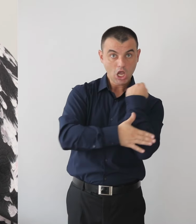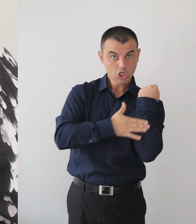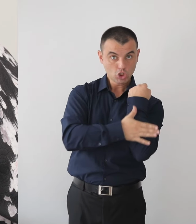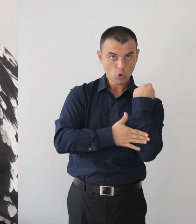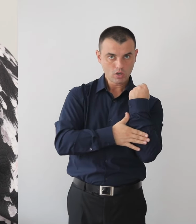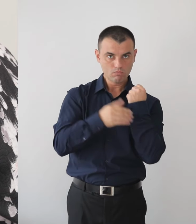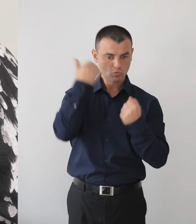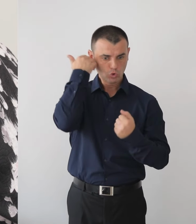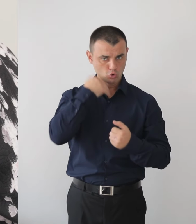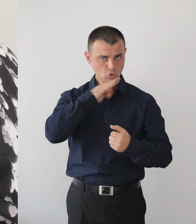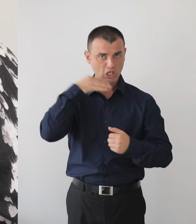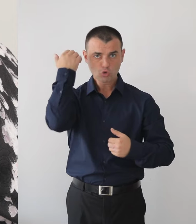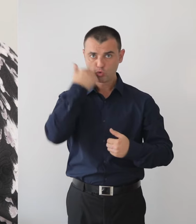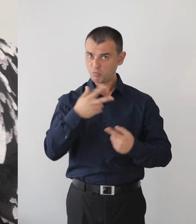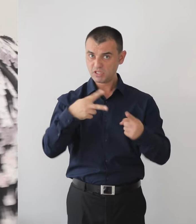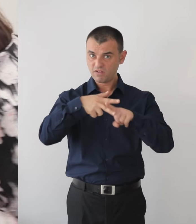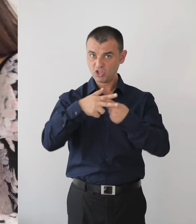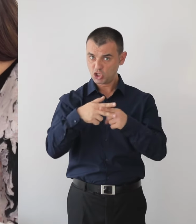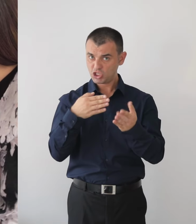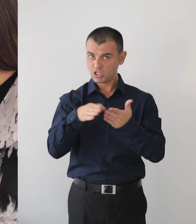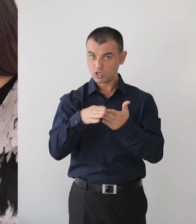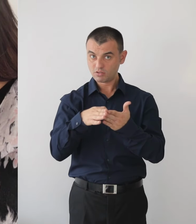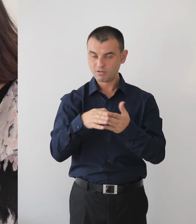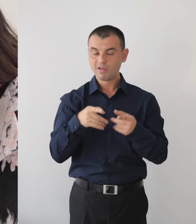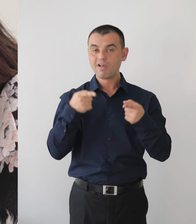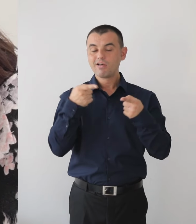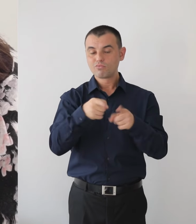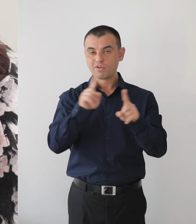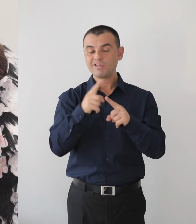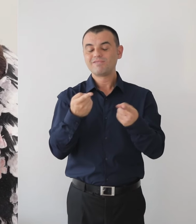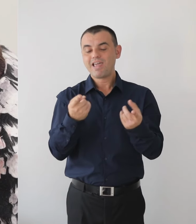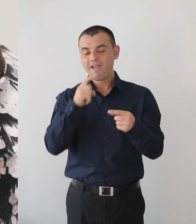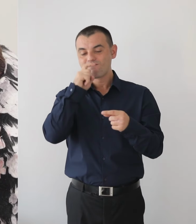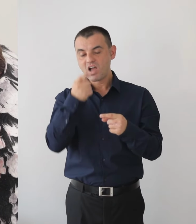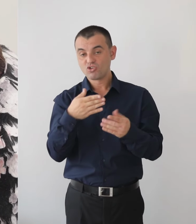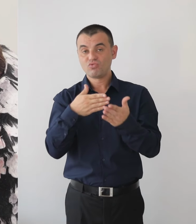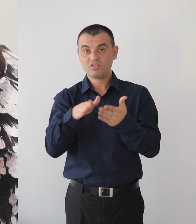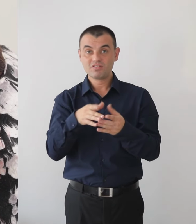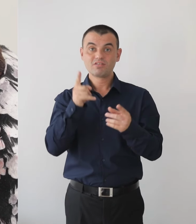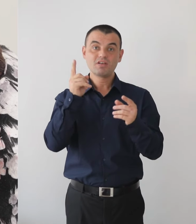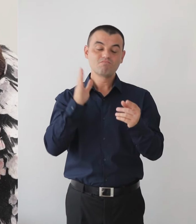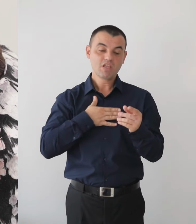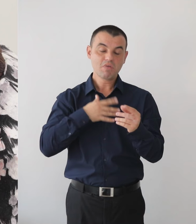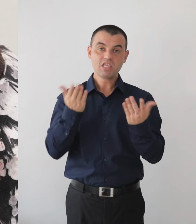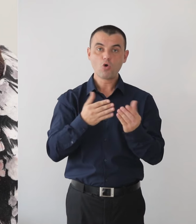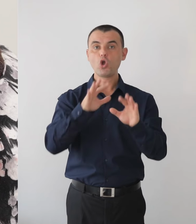Достатъчно добър ли сте в техническата част? Въпреки че споменаваме, че техниката не е най-важната част,